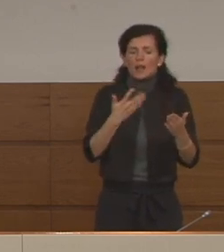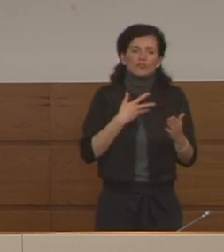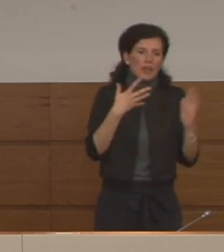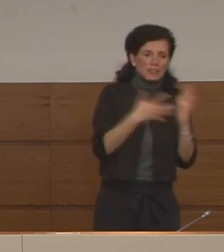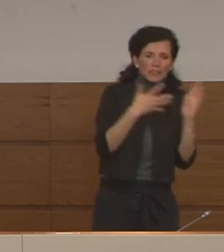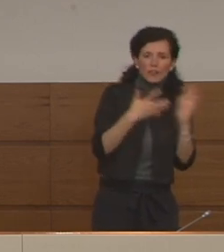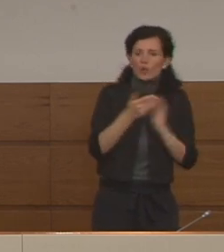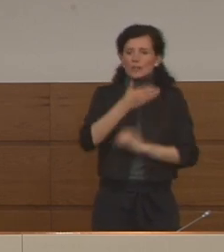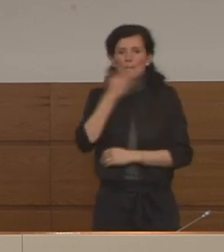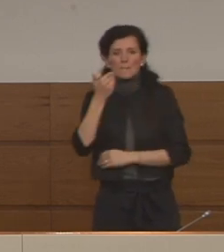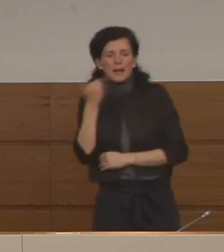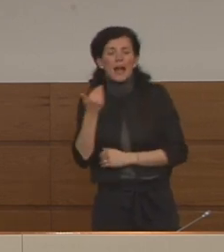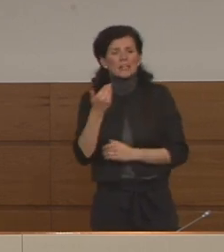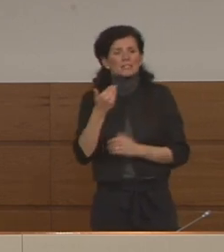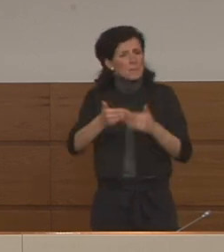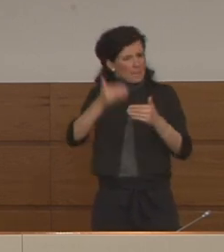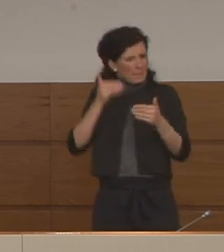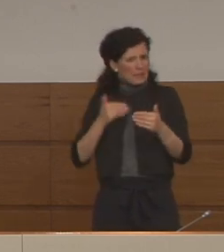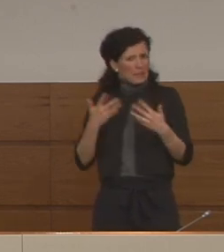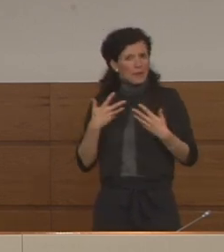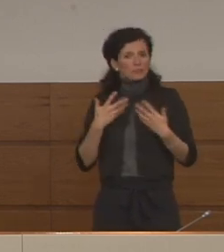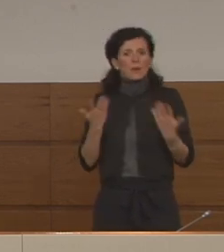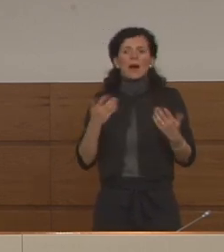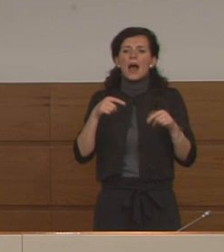comunque arrivava. Ma su questo si sta tutti quanti